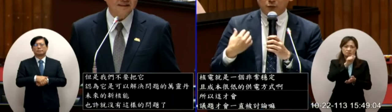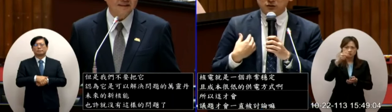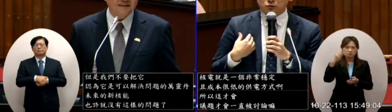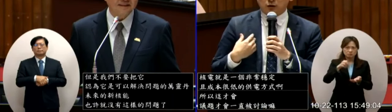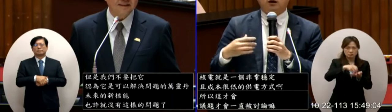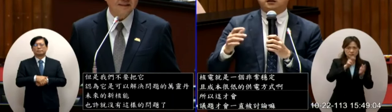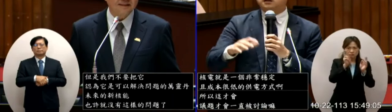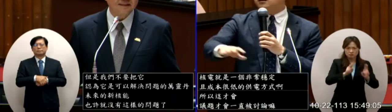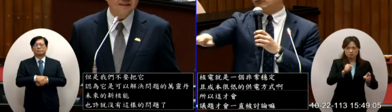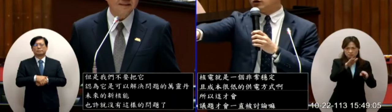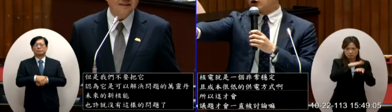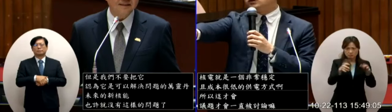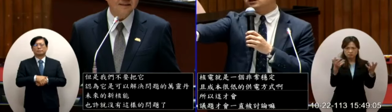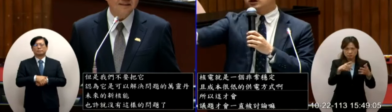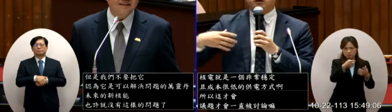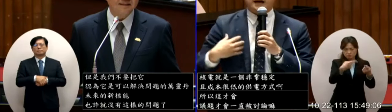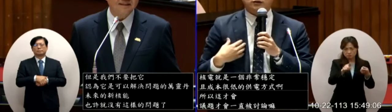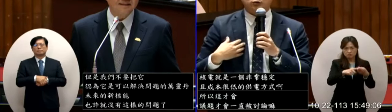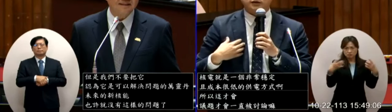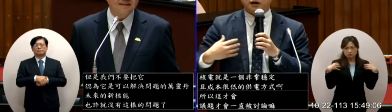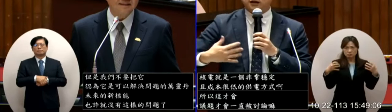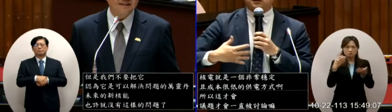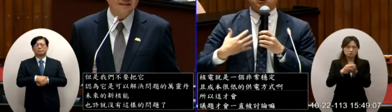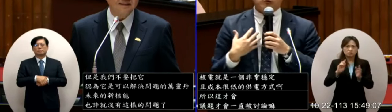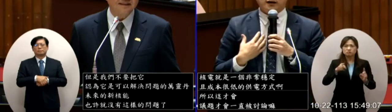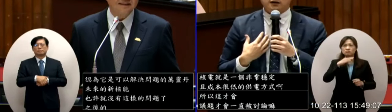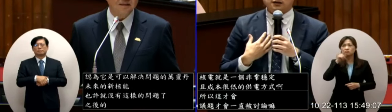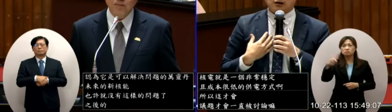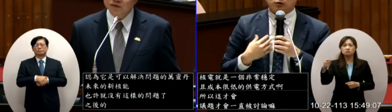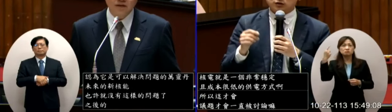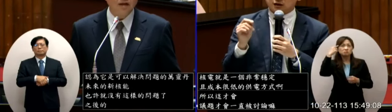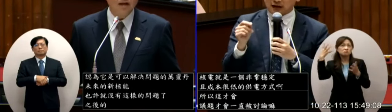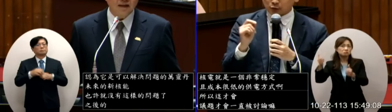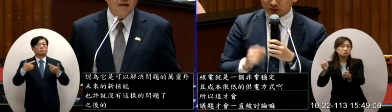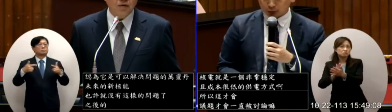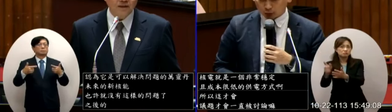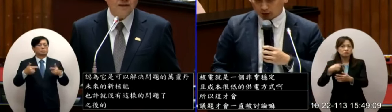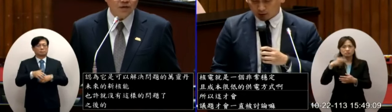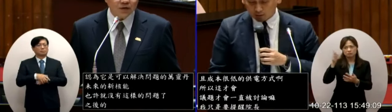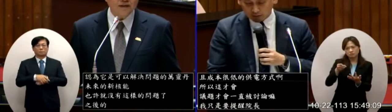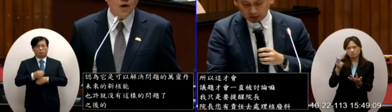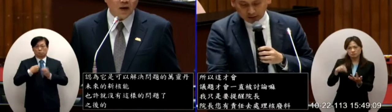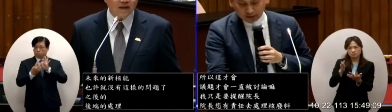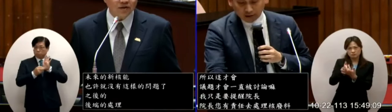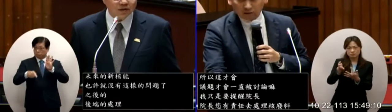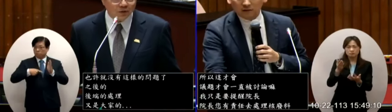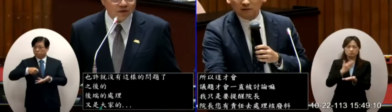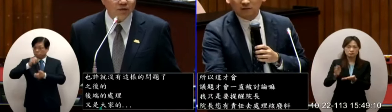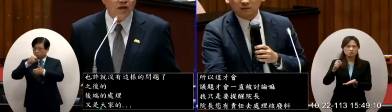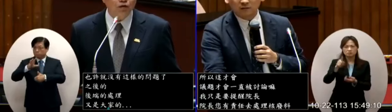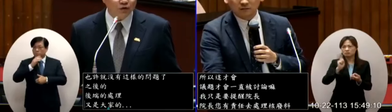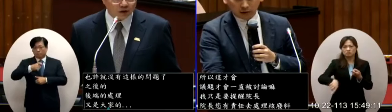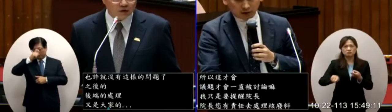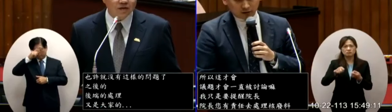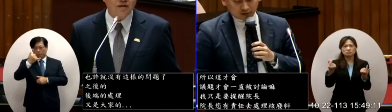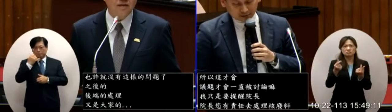而不是說等到你們有共識之後 我再來處理 好像你是局外人一樣 我覺得這個態度是不對的 講出了這個話 就是我們希望能夠取得共識